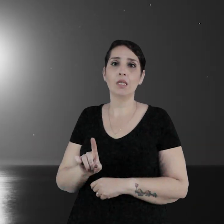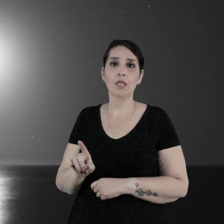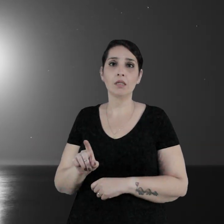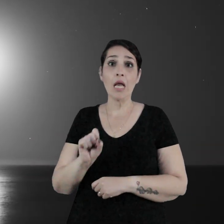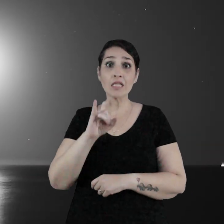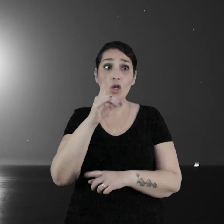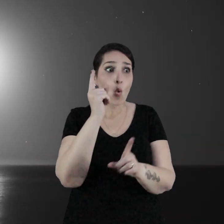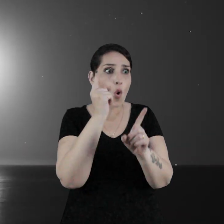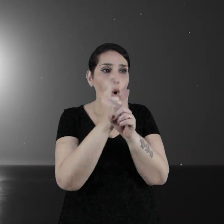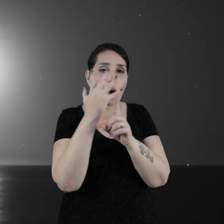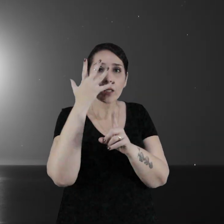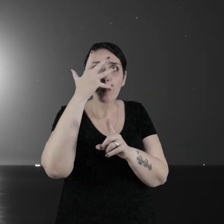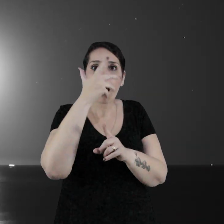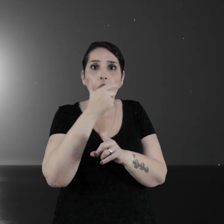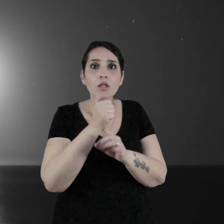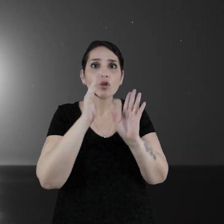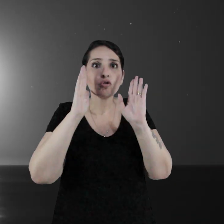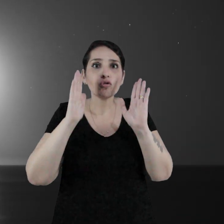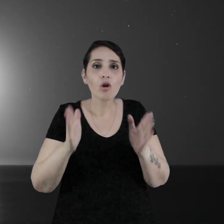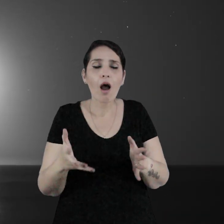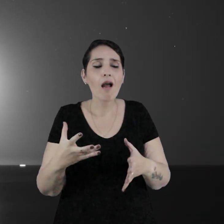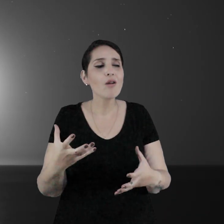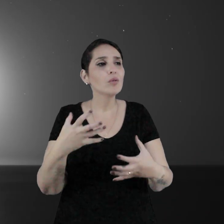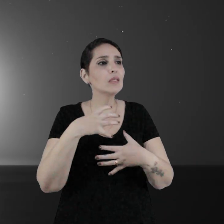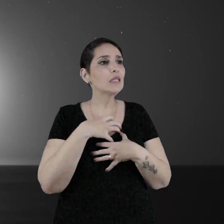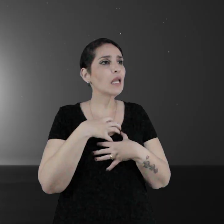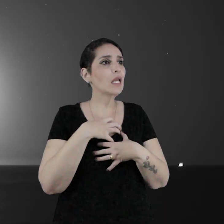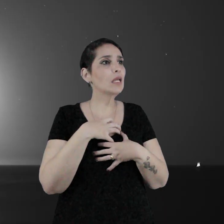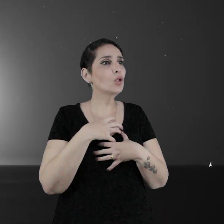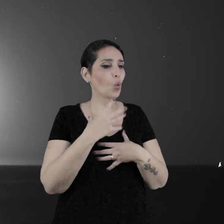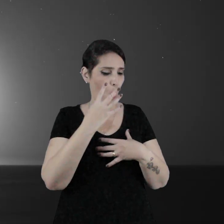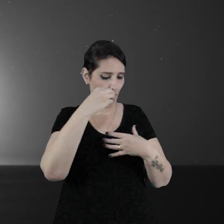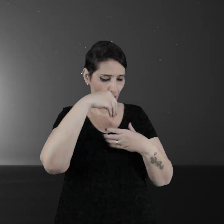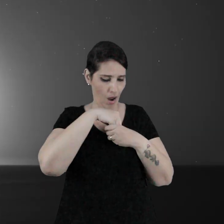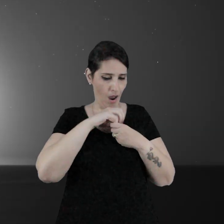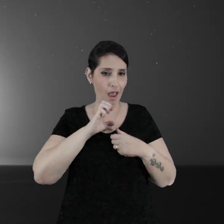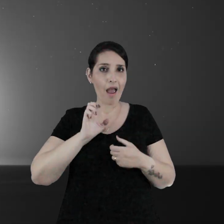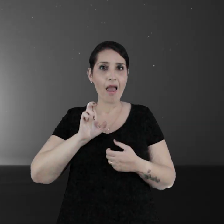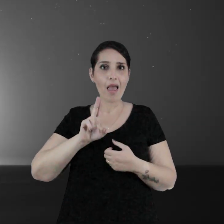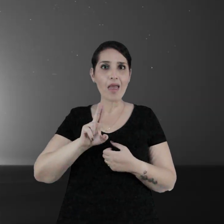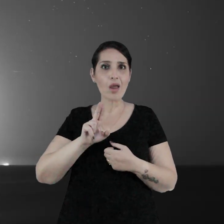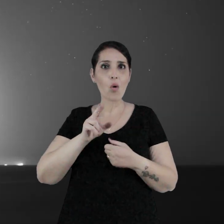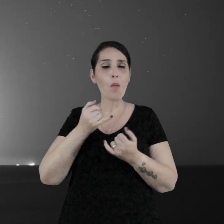Quando você encontra a beleza, sente que as mãos de seu eu interior se estendem para